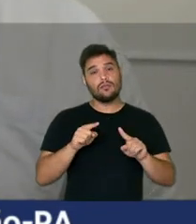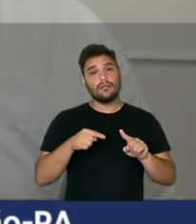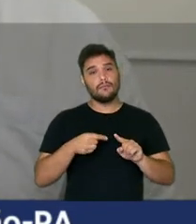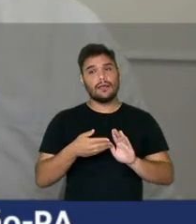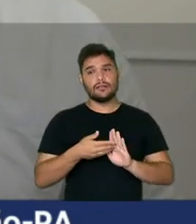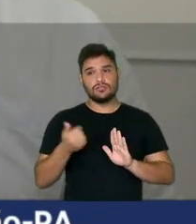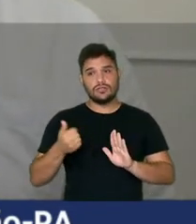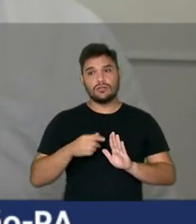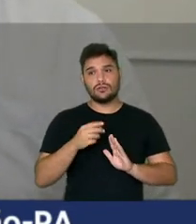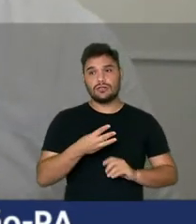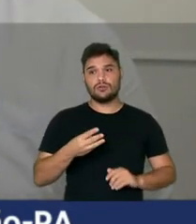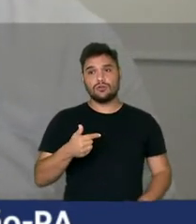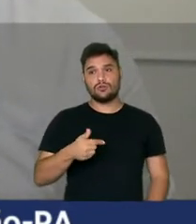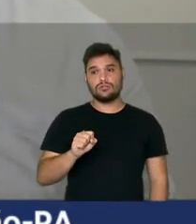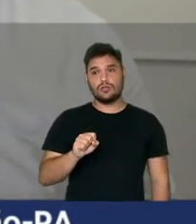LEI NÚMERO 18 DE 2021. E REJEIÇÃO DOS PROJETOS DE